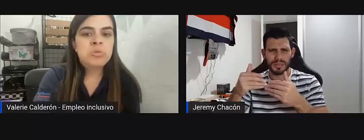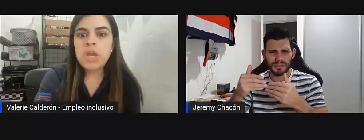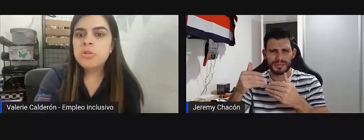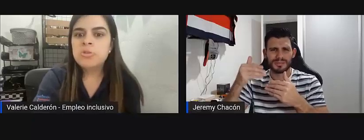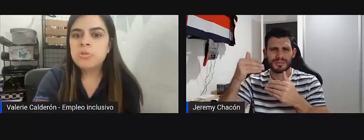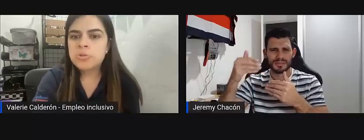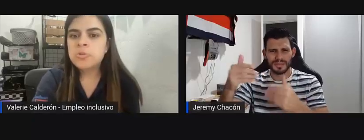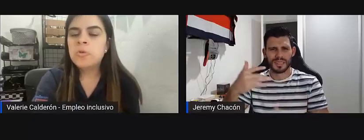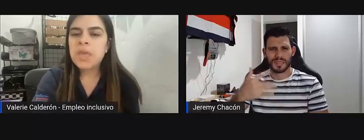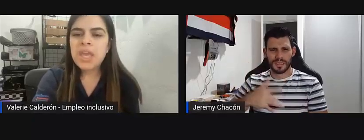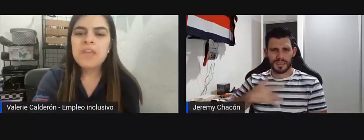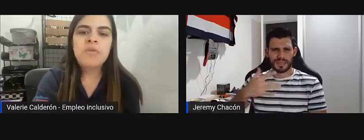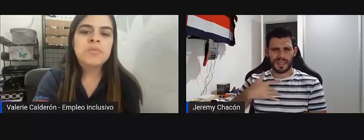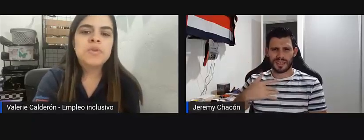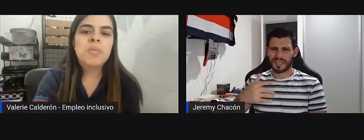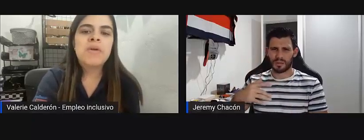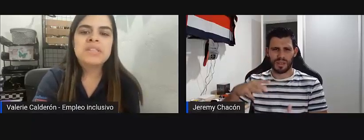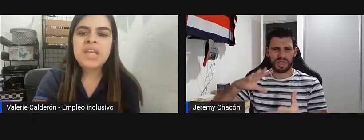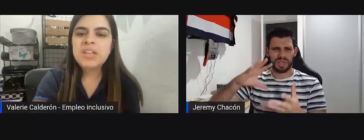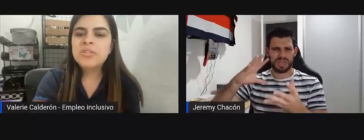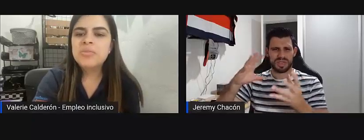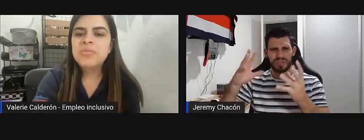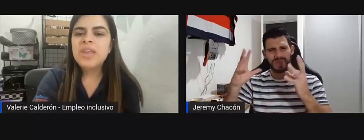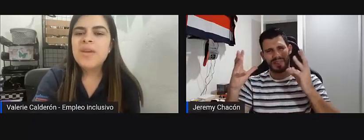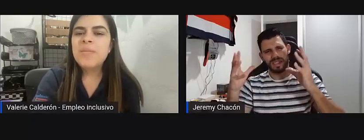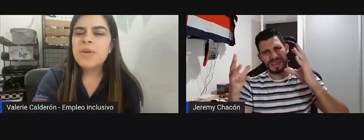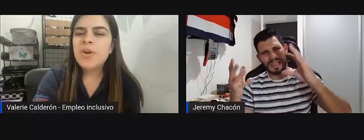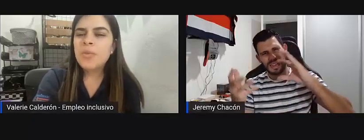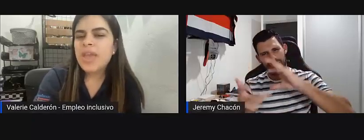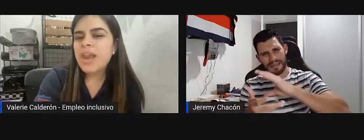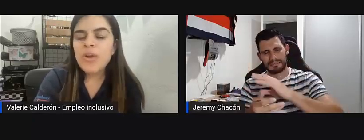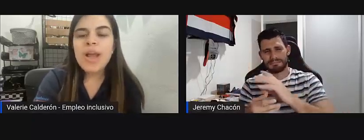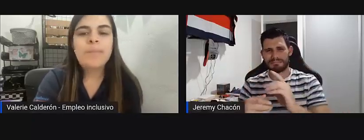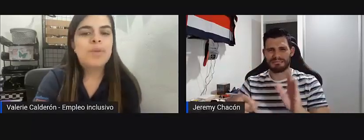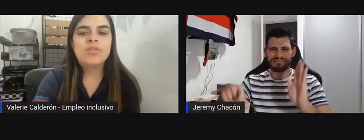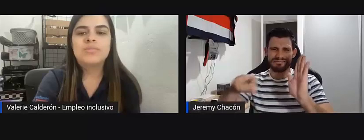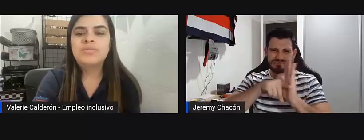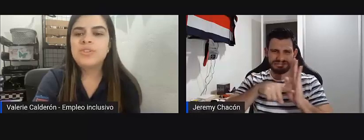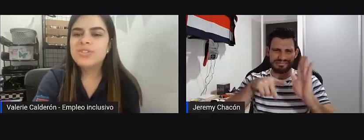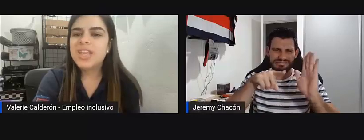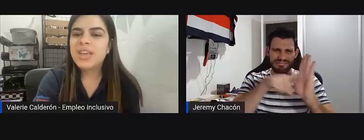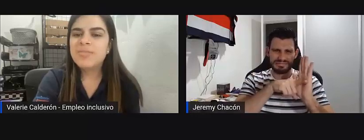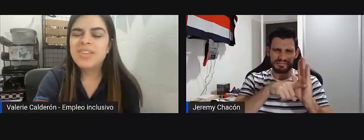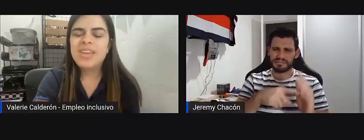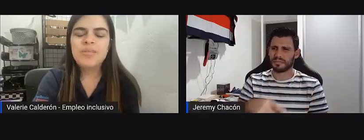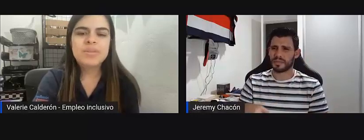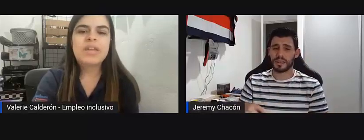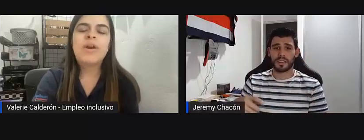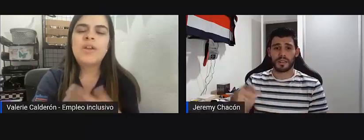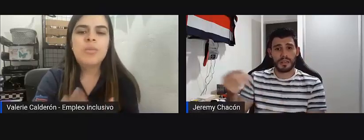un año Todo estuvo bien ahí fuimos como avanzando pero como que algo cambió no sé y empezaron a ver